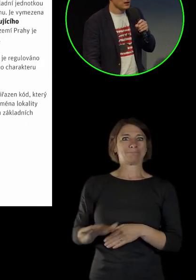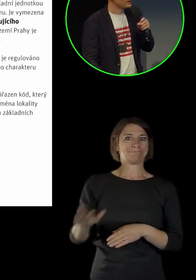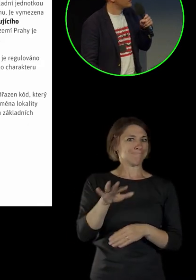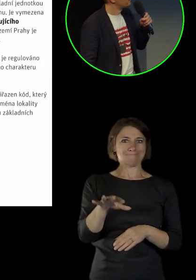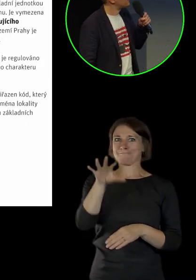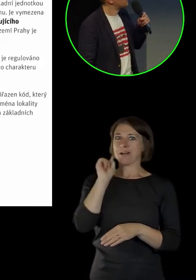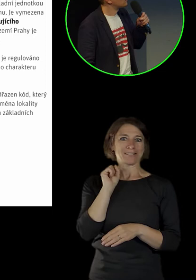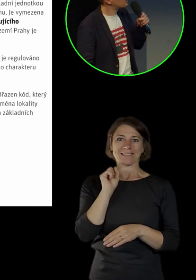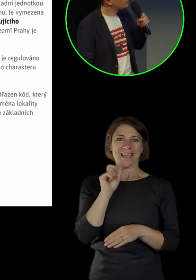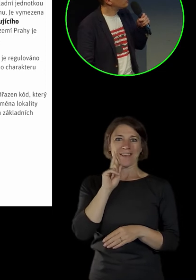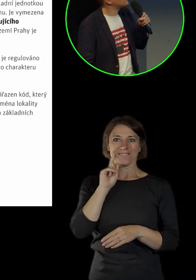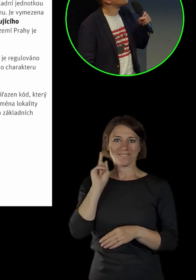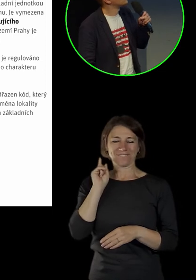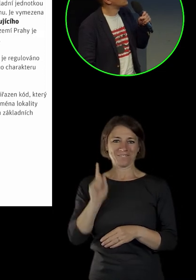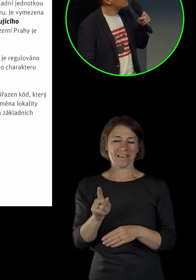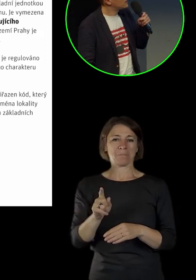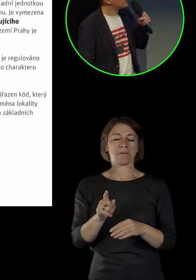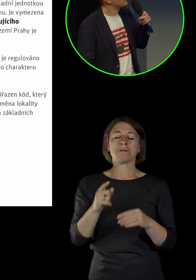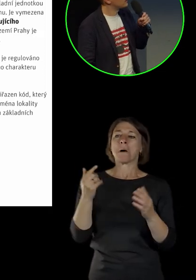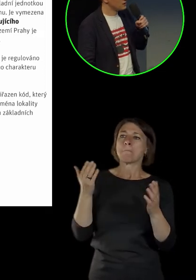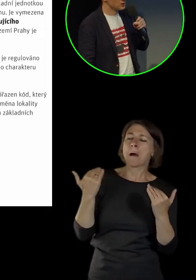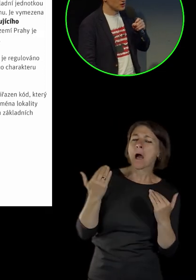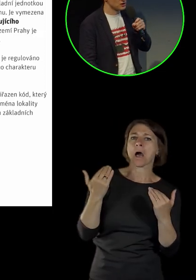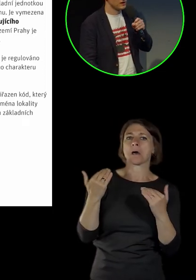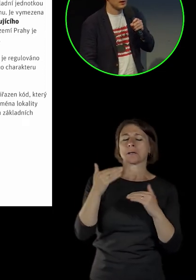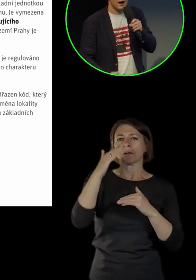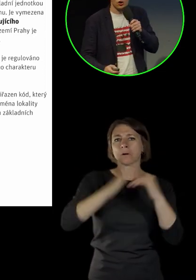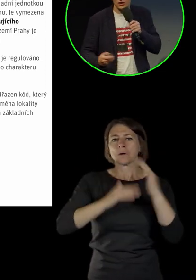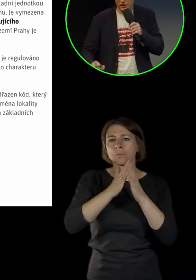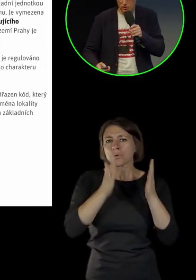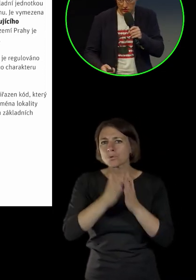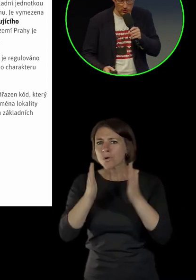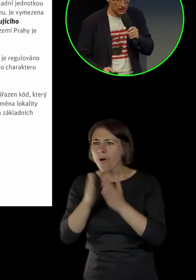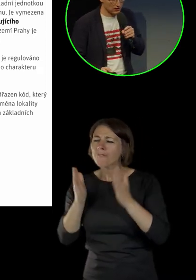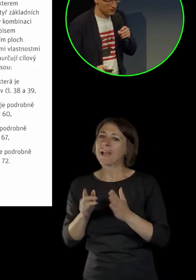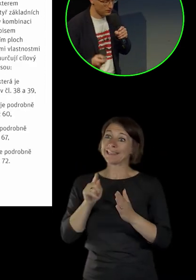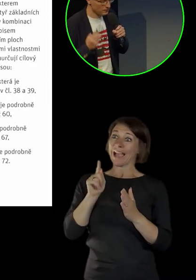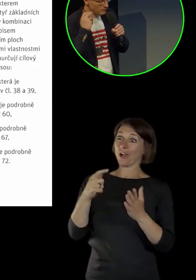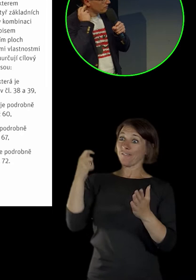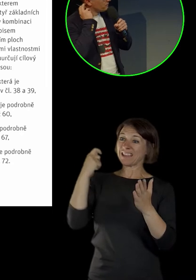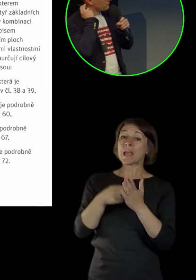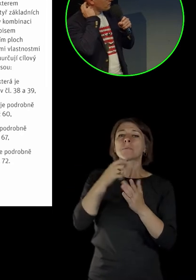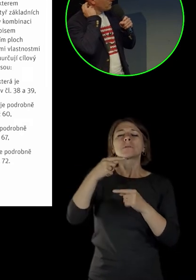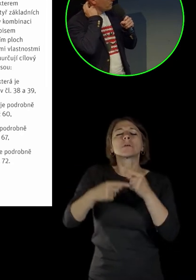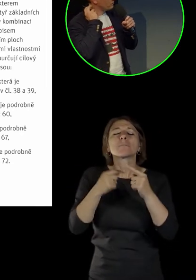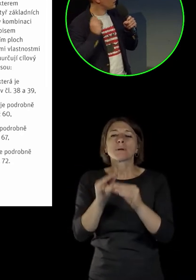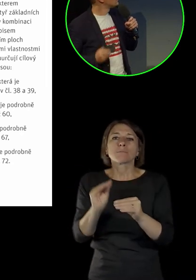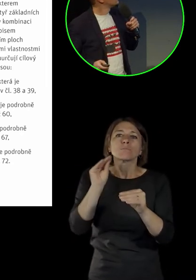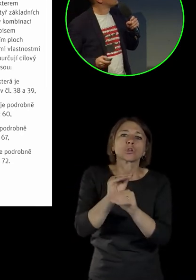ale i stavby v parcích, parky a veřejné prostranství má chovat tak jako na Vinohradech.